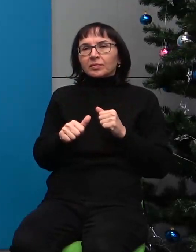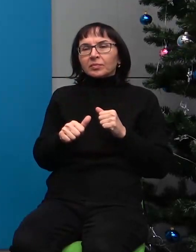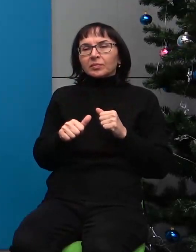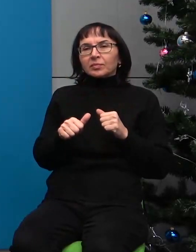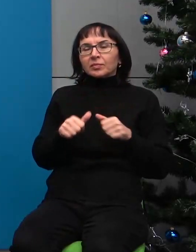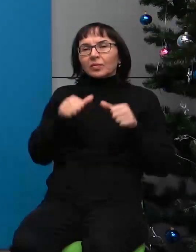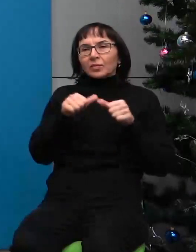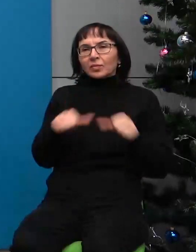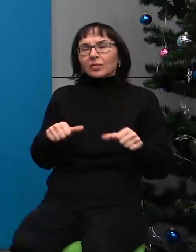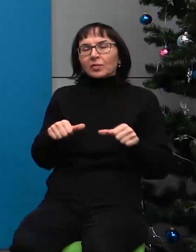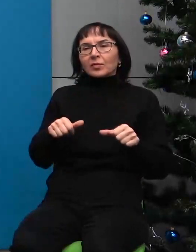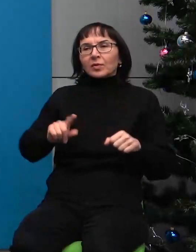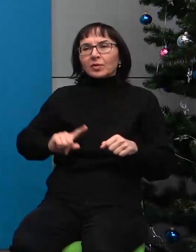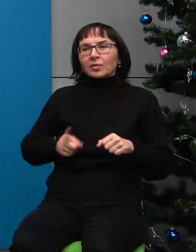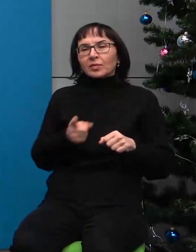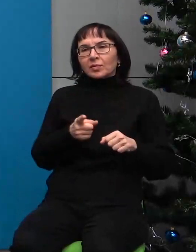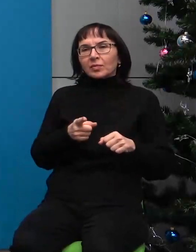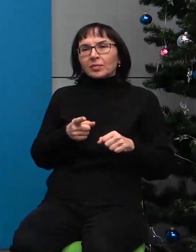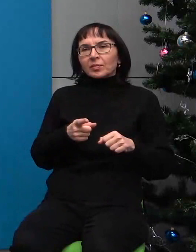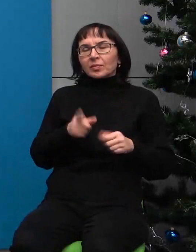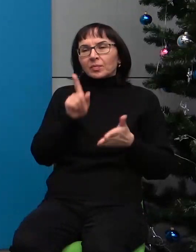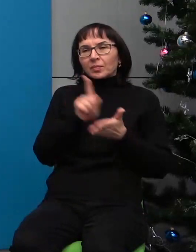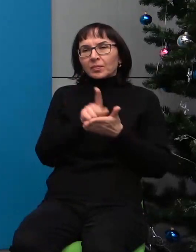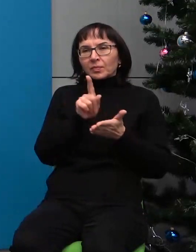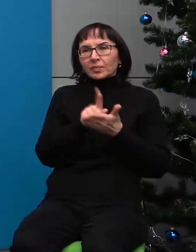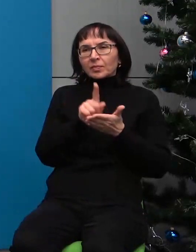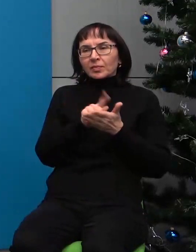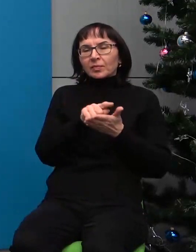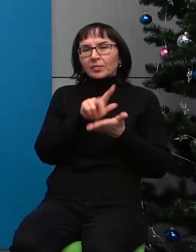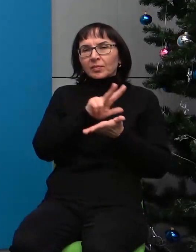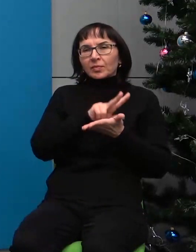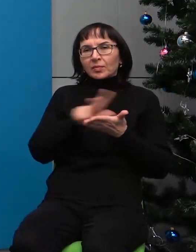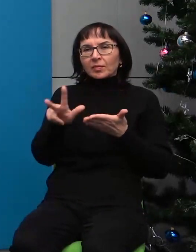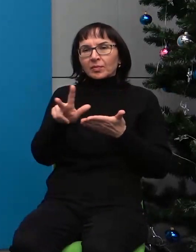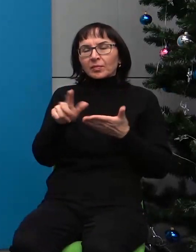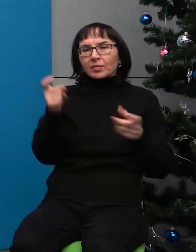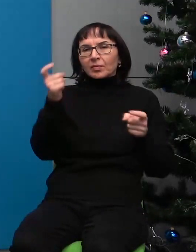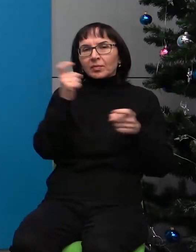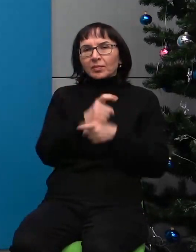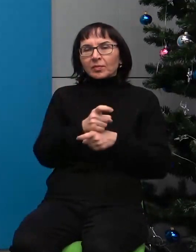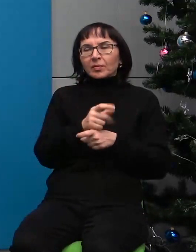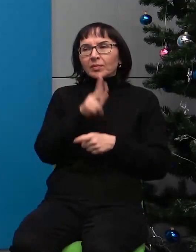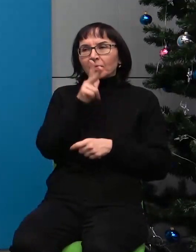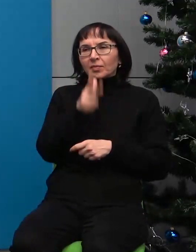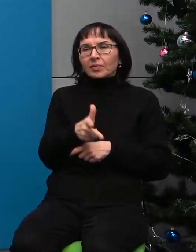Przecież Francja do dzisiaj pobiera podatek kolonialny od 13 krajów w Afryce.